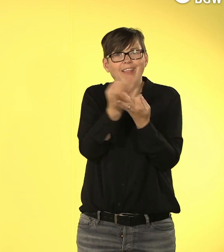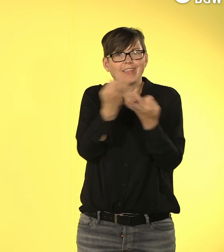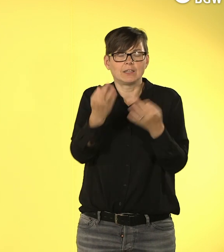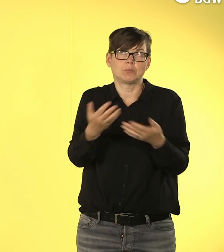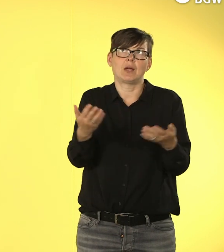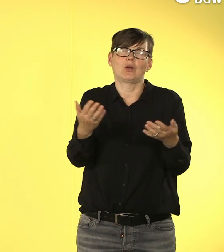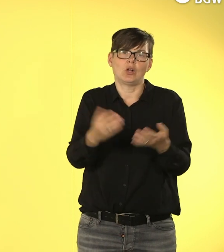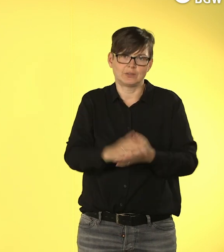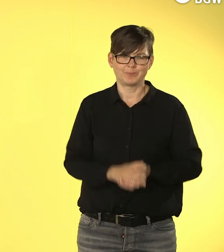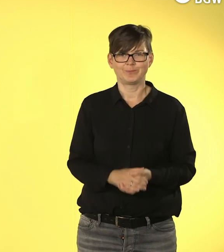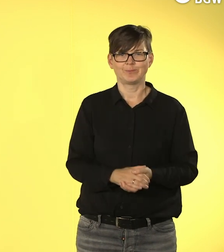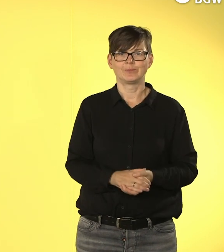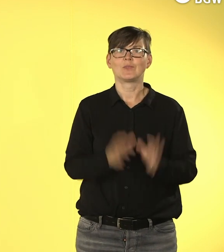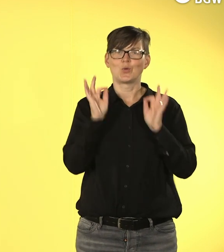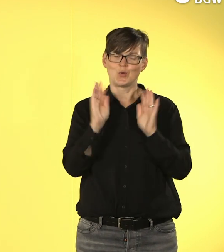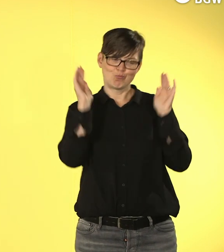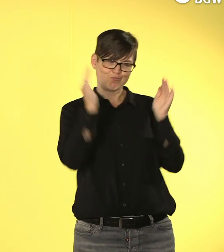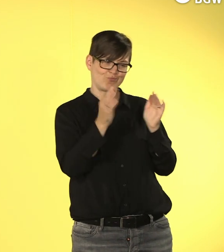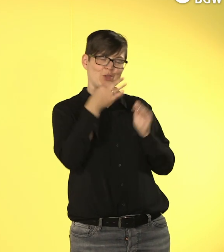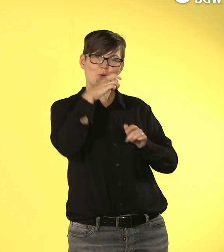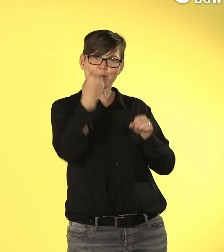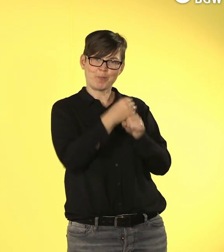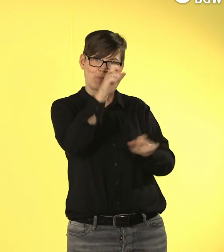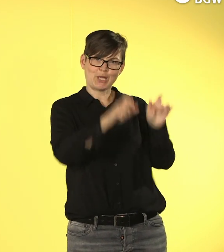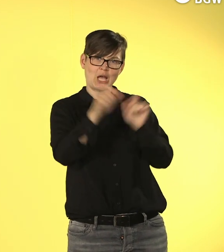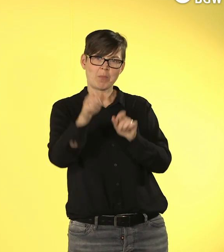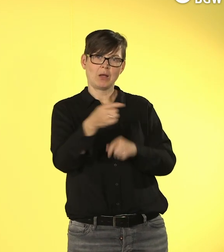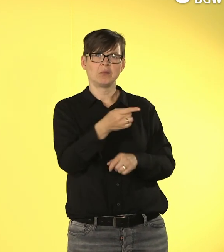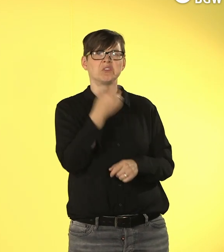Jüngere Mitarbeiter besitzen wenig Erfahrung.